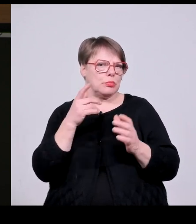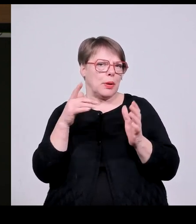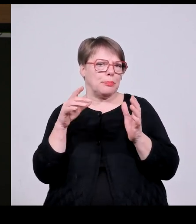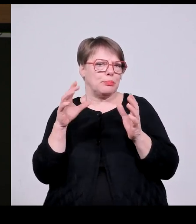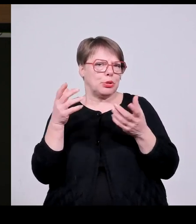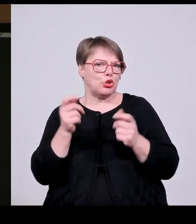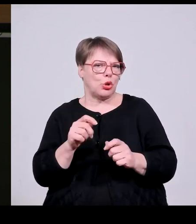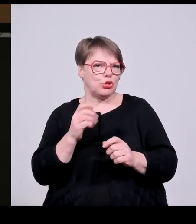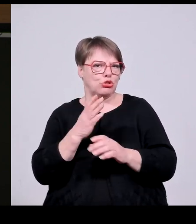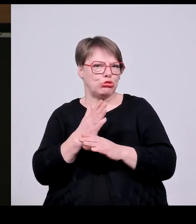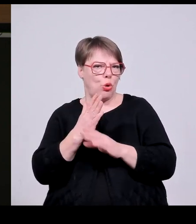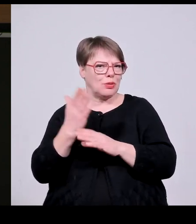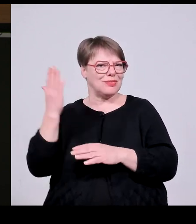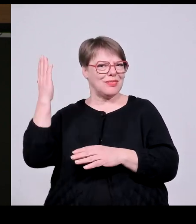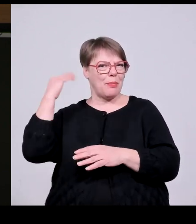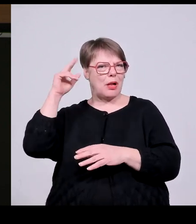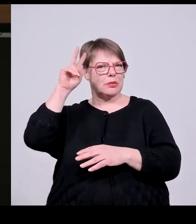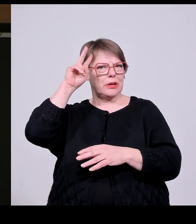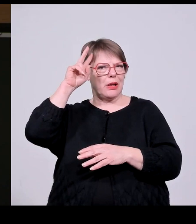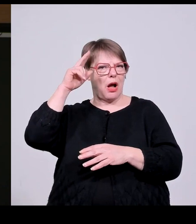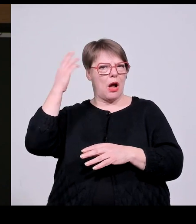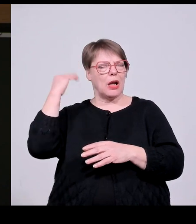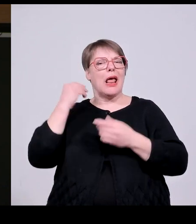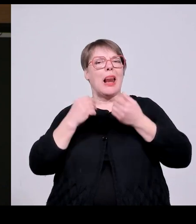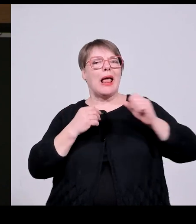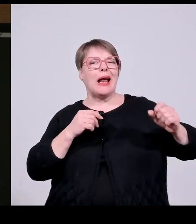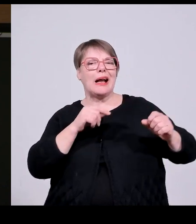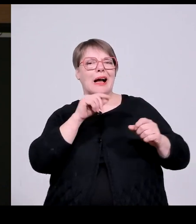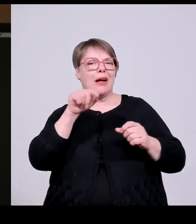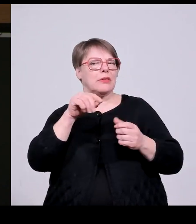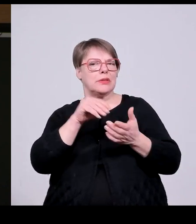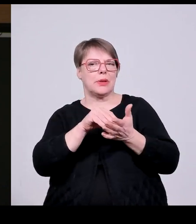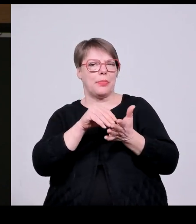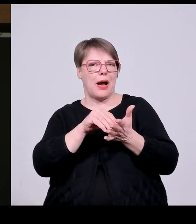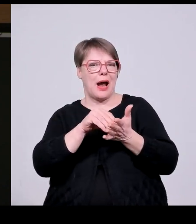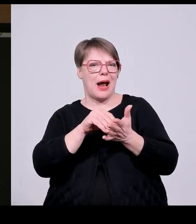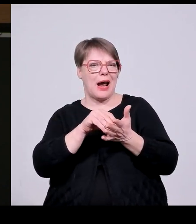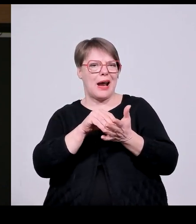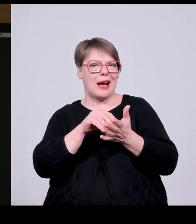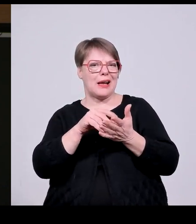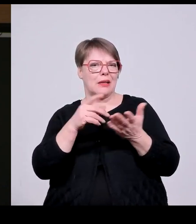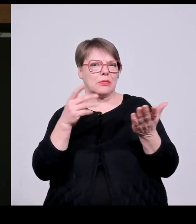Das war gut und richtig, und wir haben dieses Gesetz im Ausschuss ohne Änderungen beschlossen,